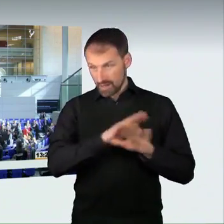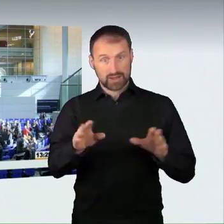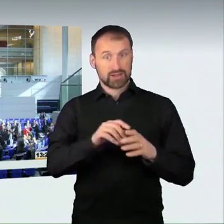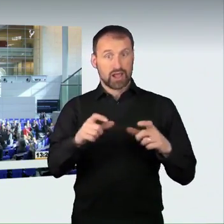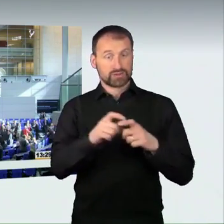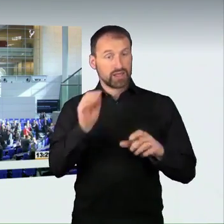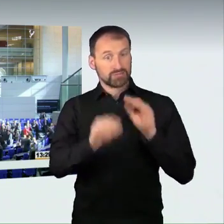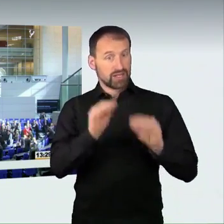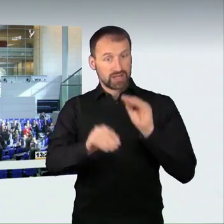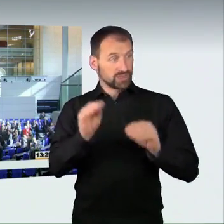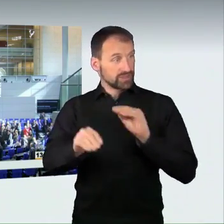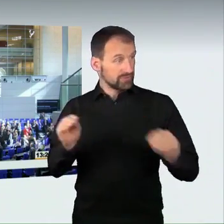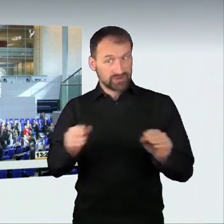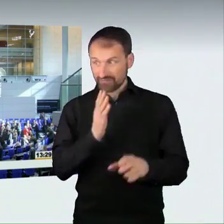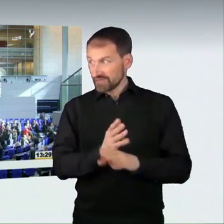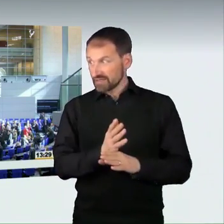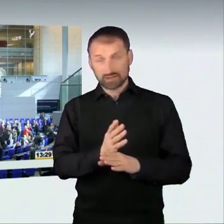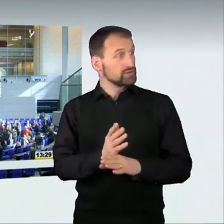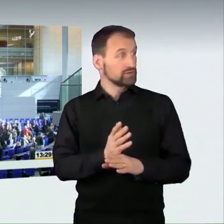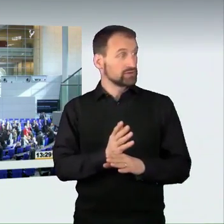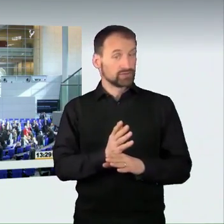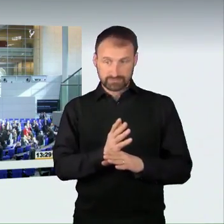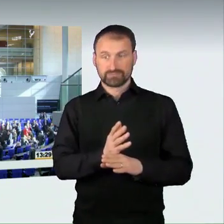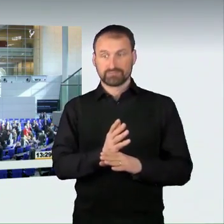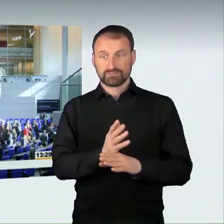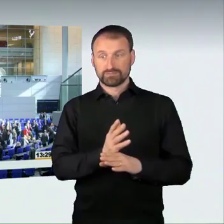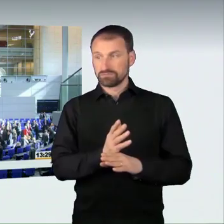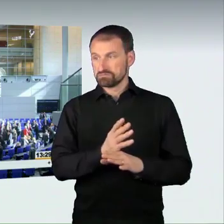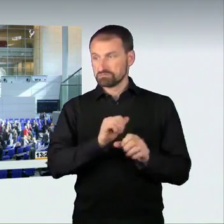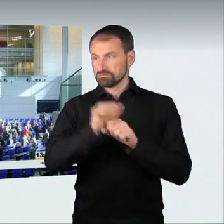Ich sehe, das ist der Fall. Dann schließe ich die Abstimmung